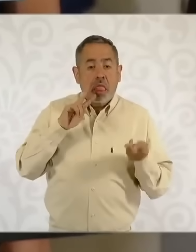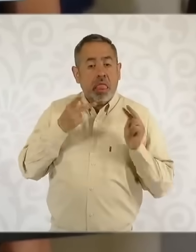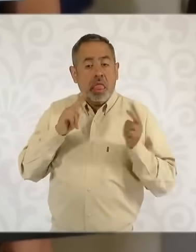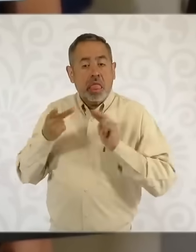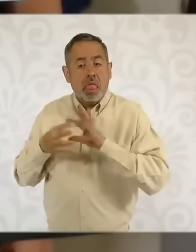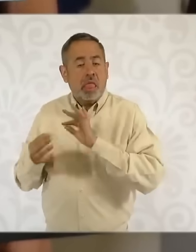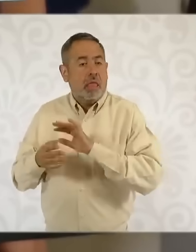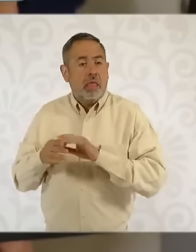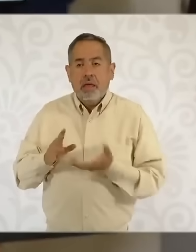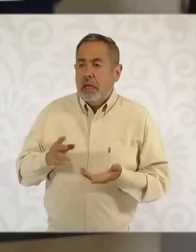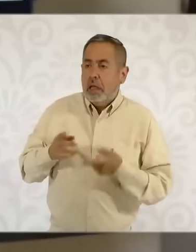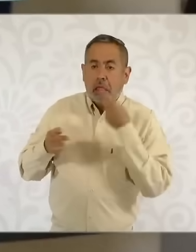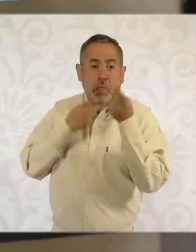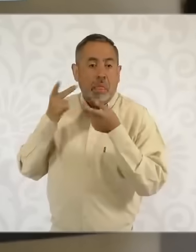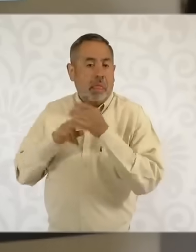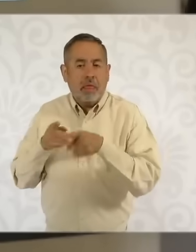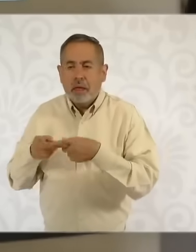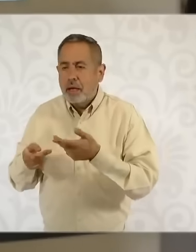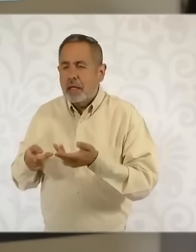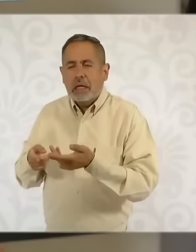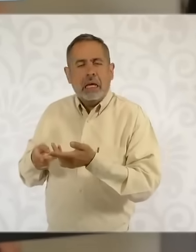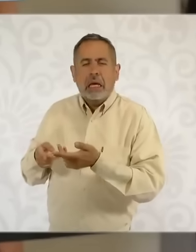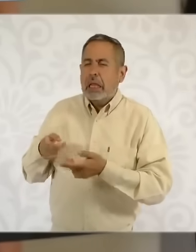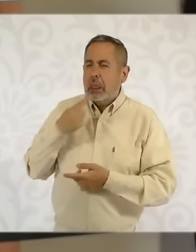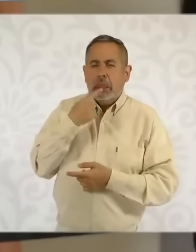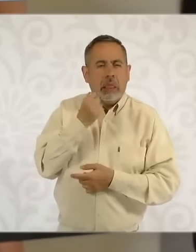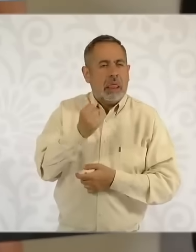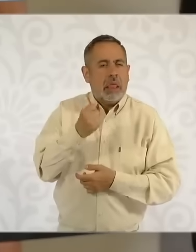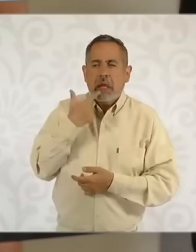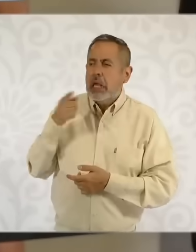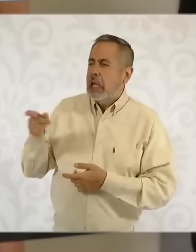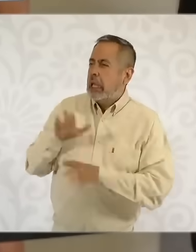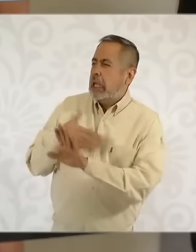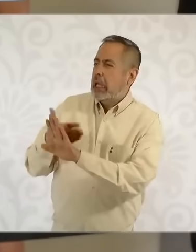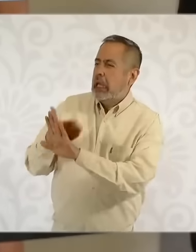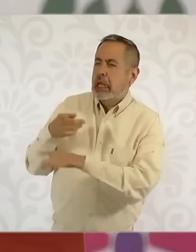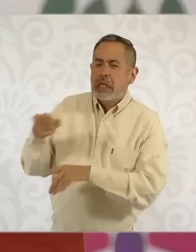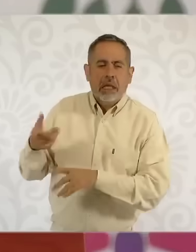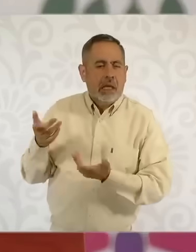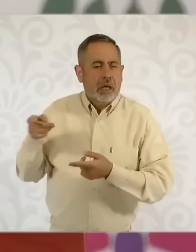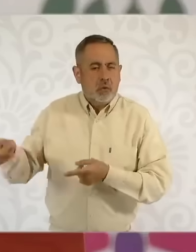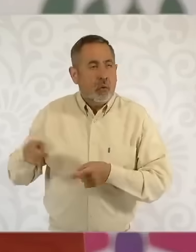y haciéndole pues esta campaña a la secretaria de seguridad Cristina ¿Qué opinión le merece sí